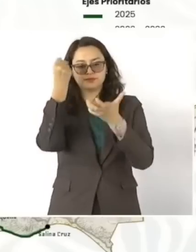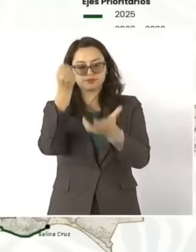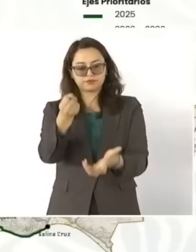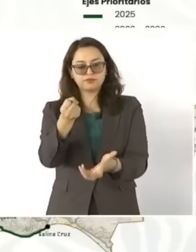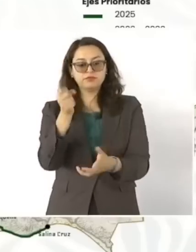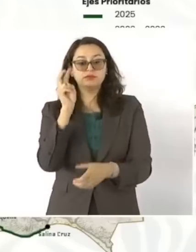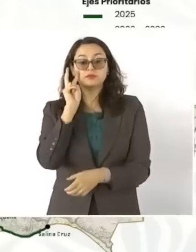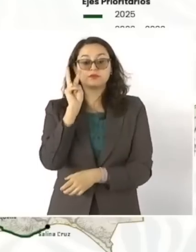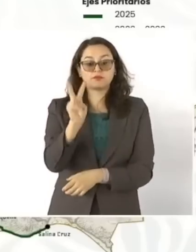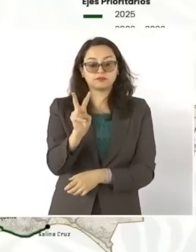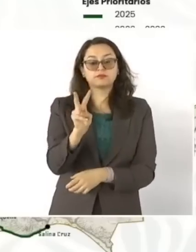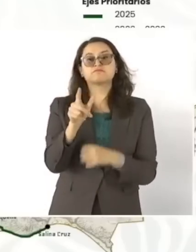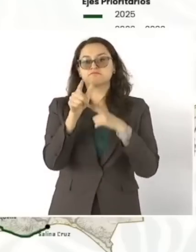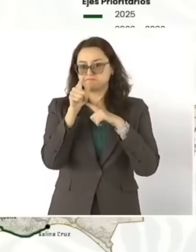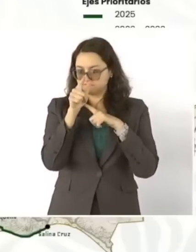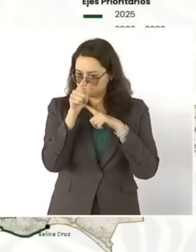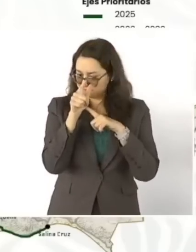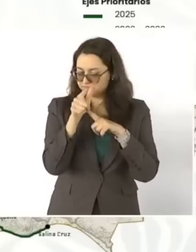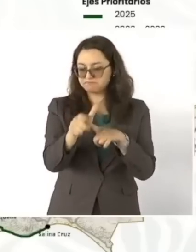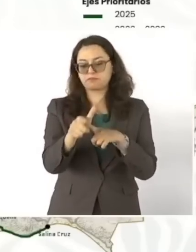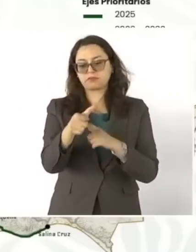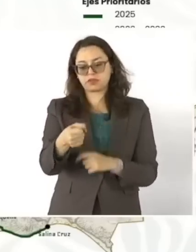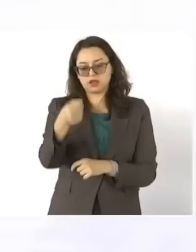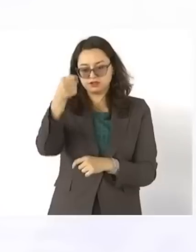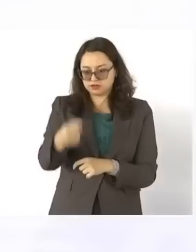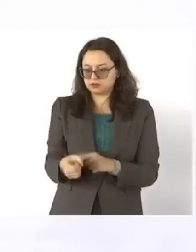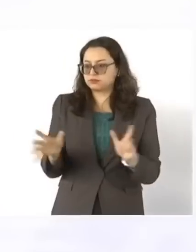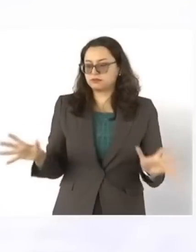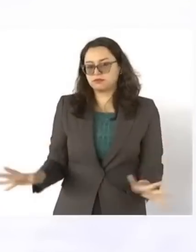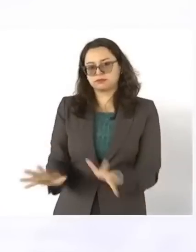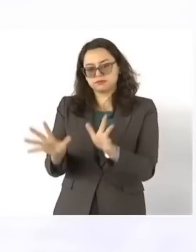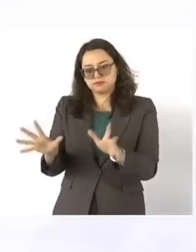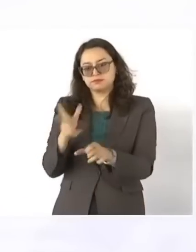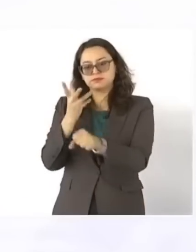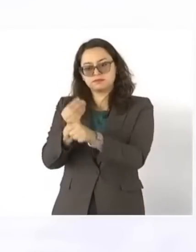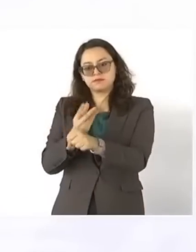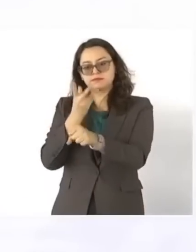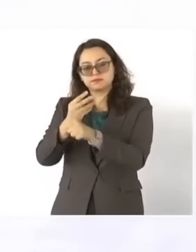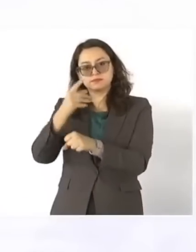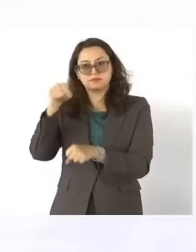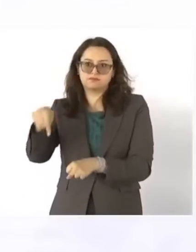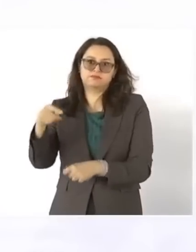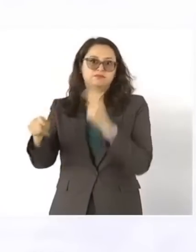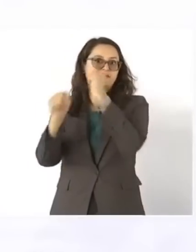pueden ver seguimos trabajando en el sureste de manera muy importante para la conectividad